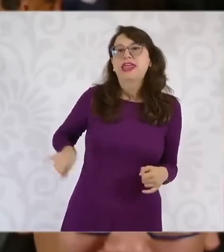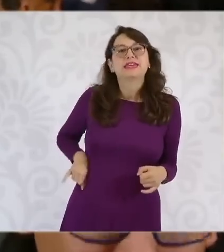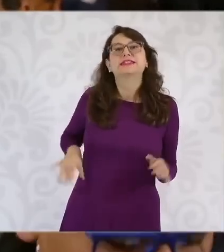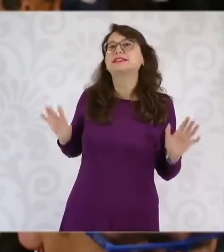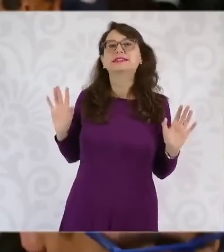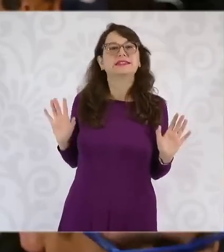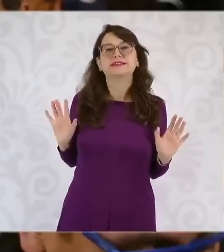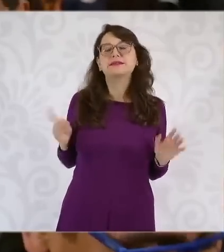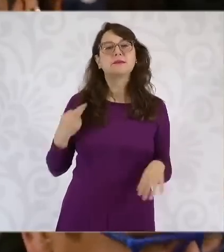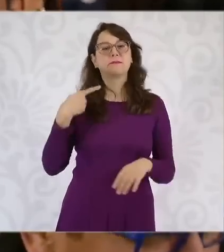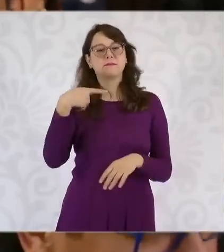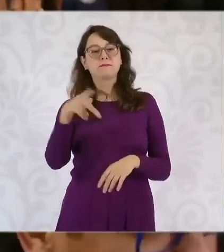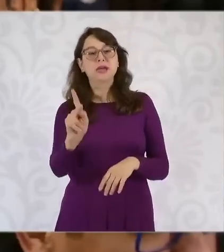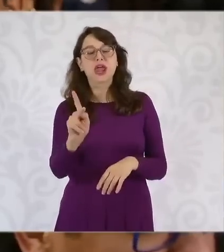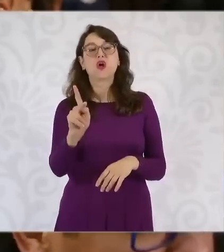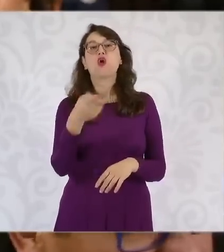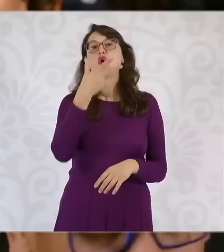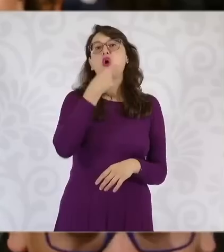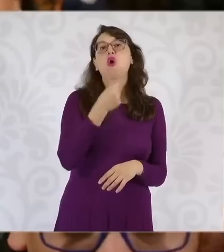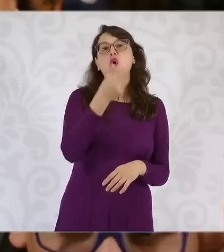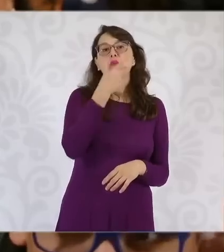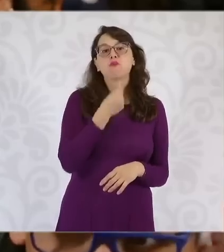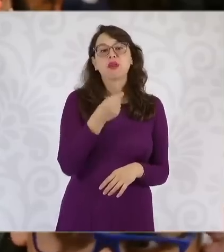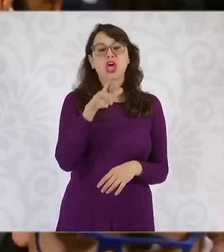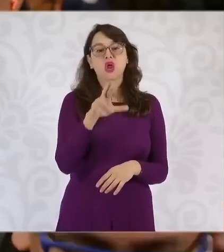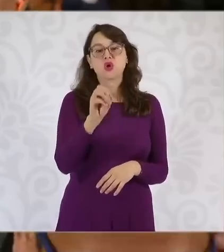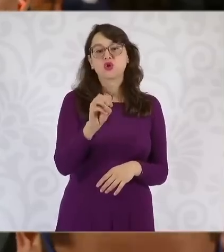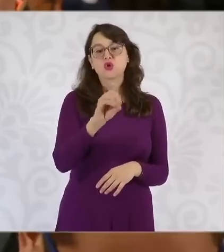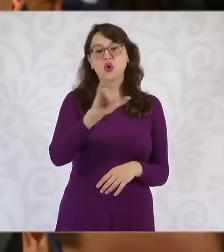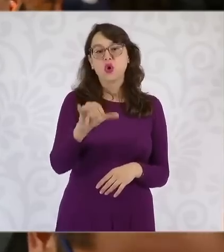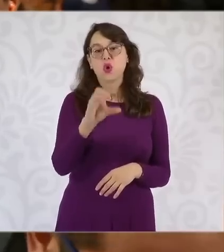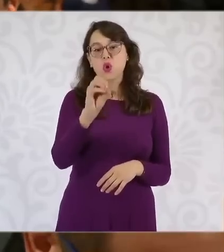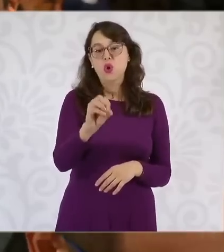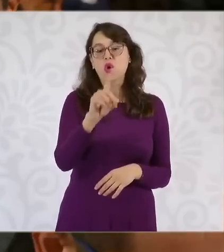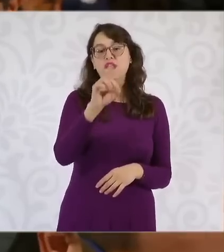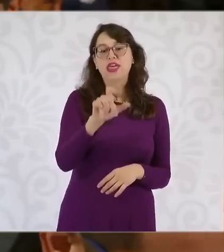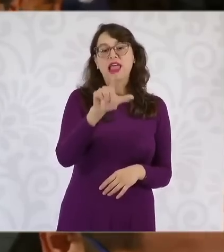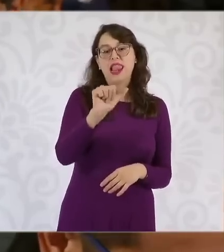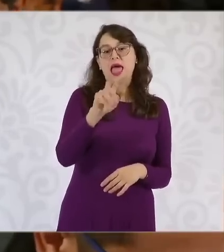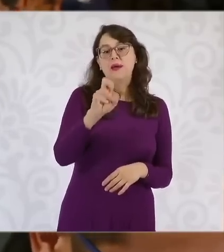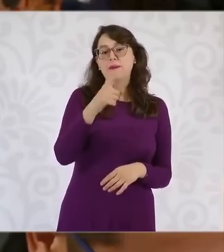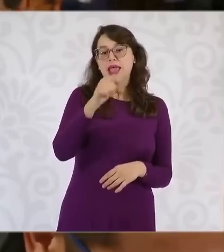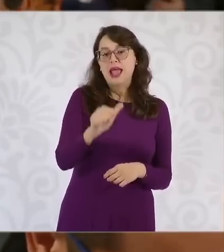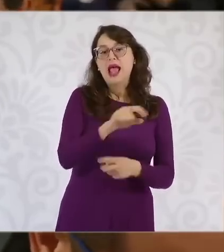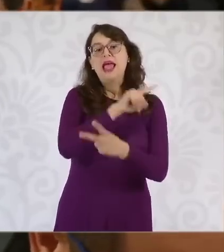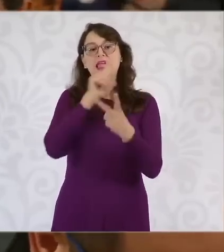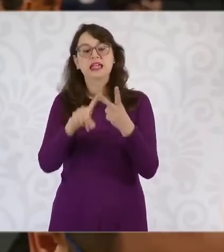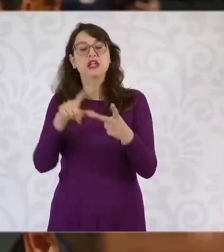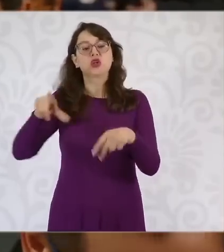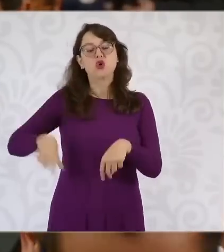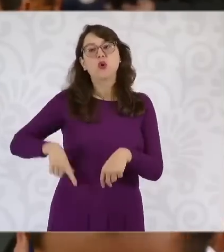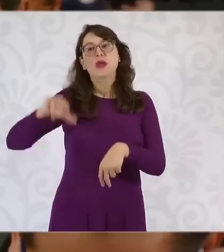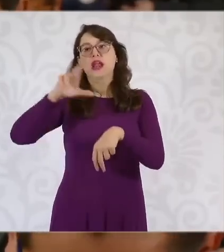la Vega respondió y también el gobernador Alfonso durazo respondieron y y en eso que respondieron